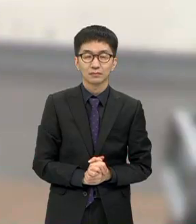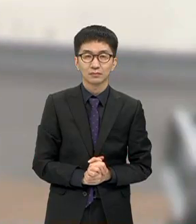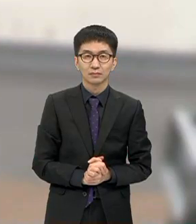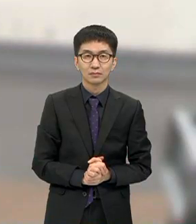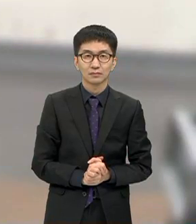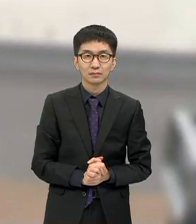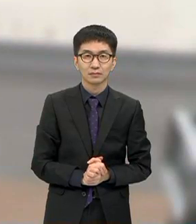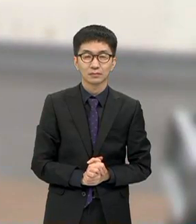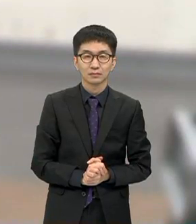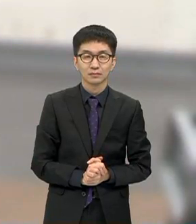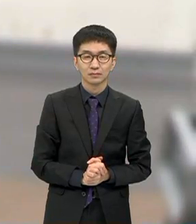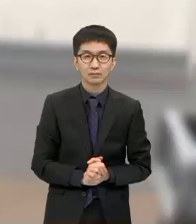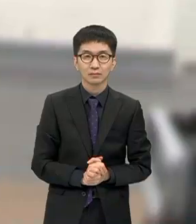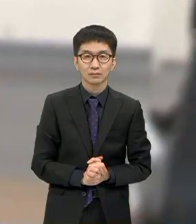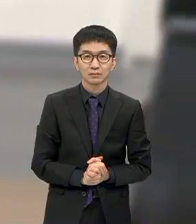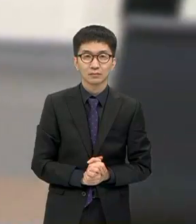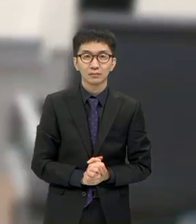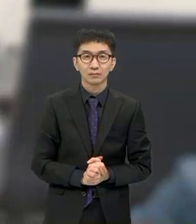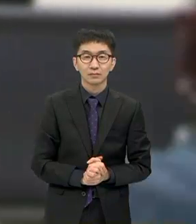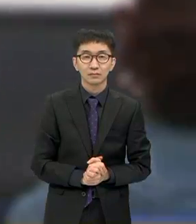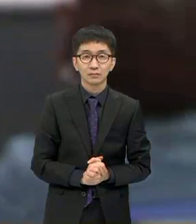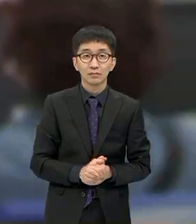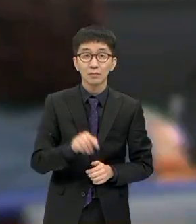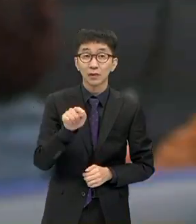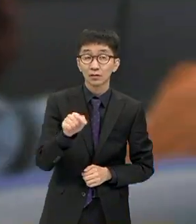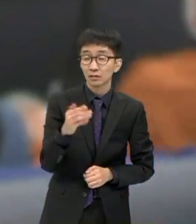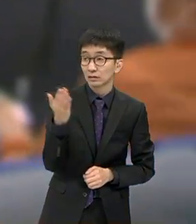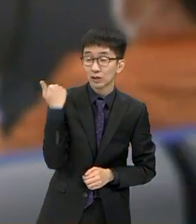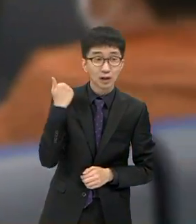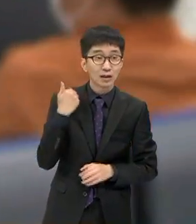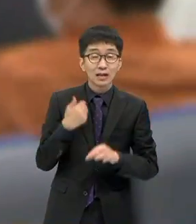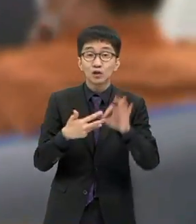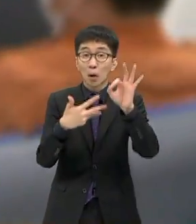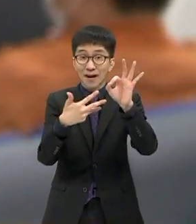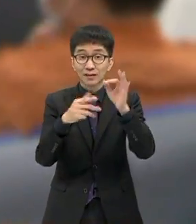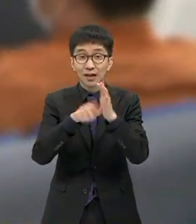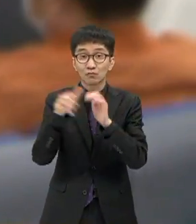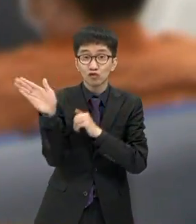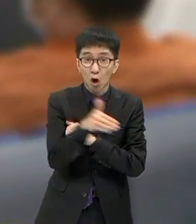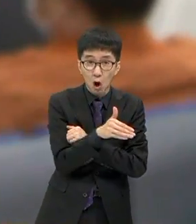(기자) 지난 8일부터 합병증이 없는 고혈압, 당뇨병, 위염 등 100개 비중증